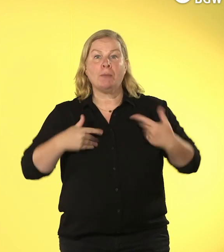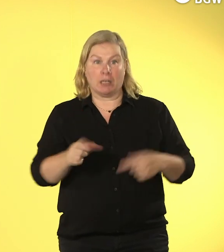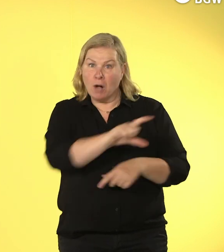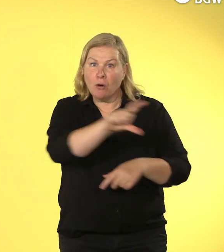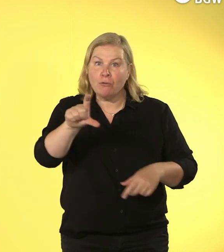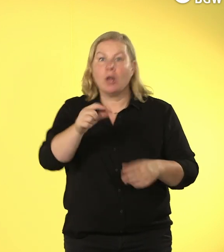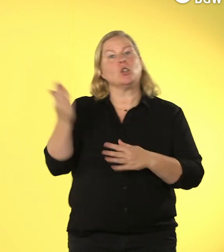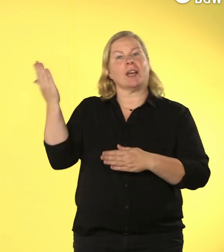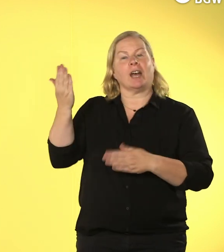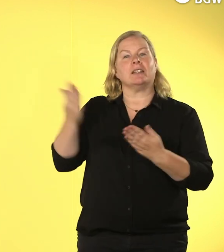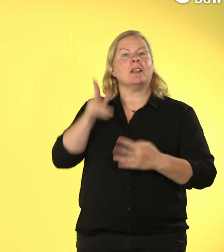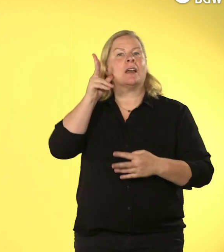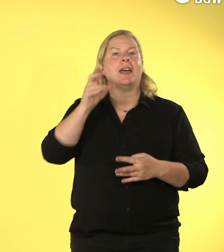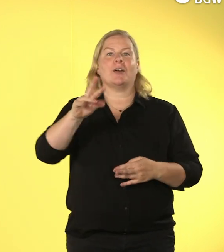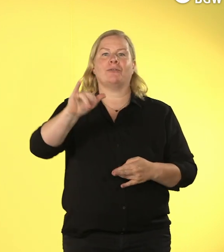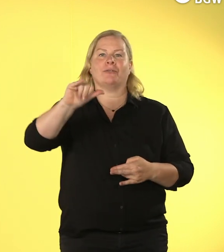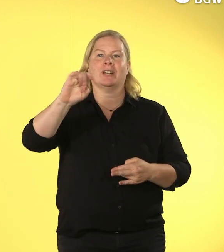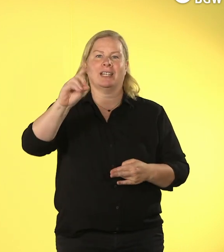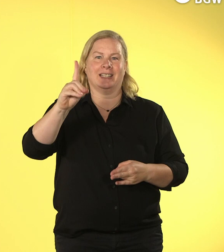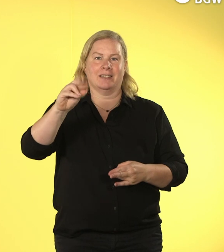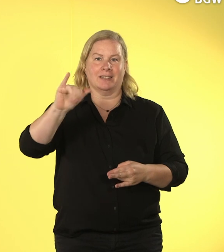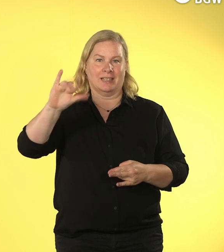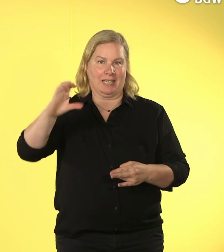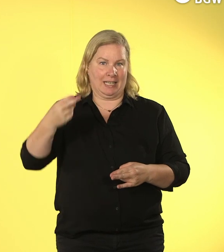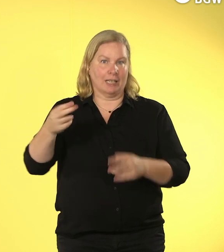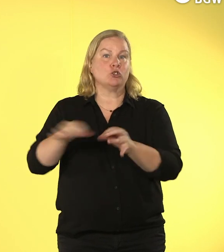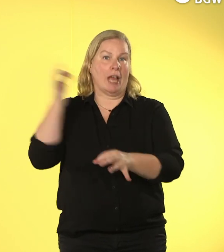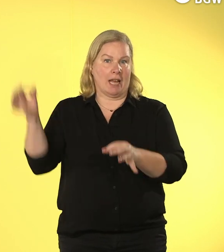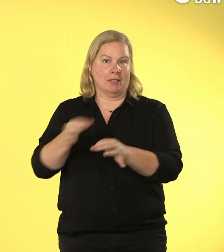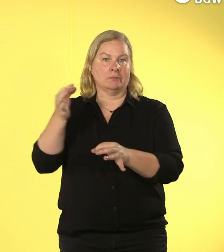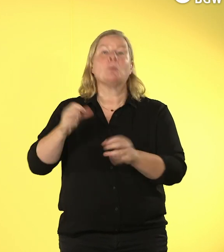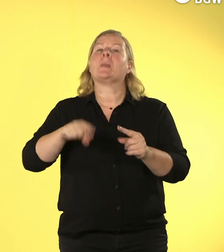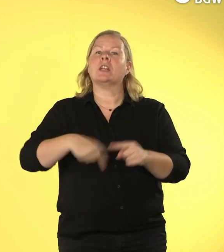Herrn Friedrich Schneider, in den nächsten 1,5 Stunden begleiten.